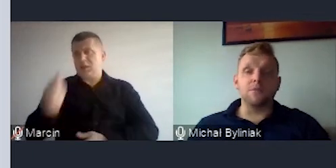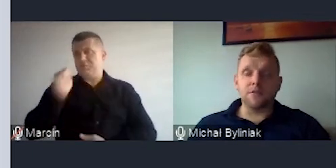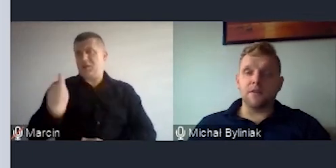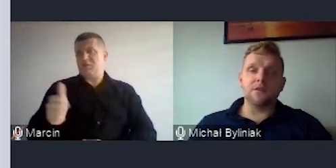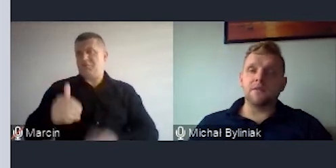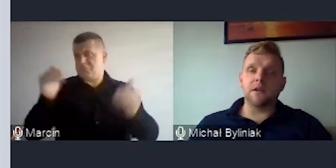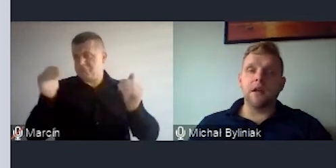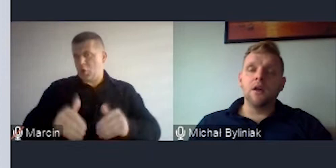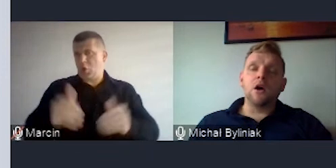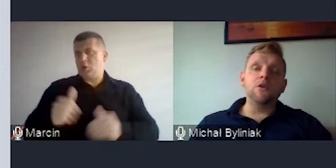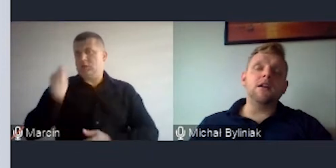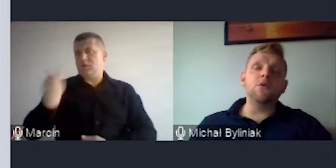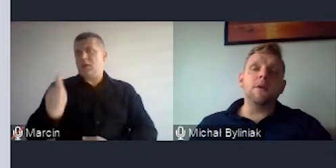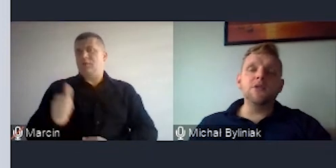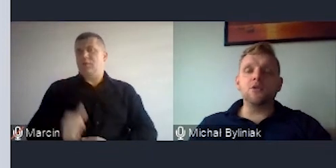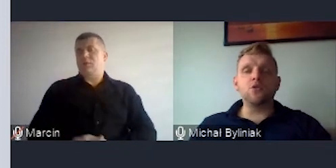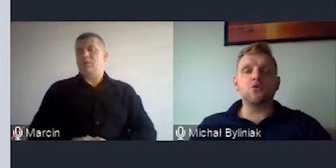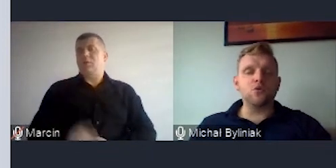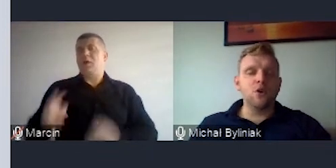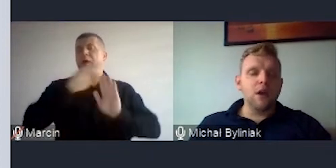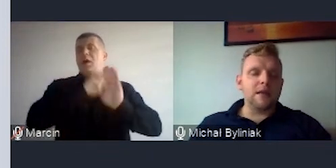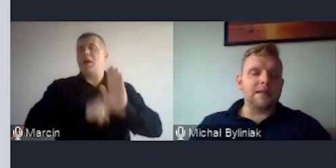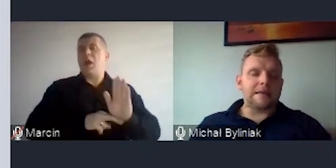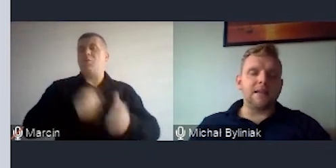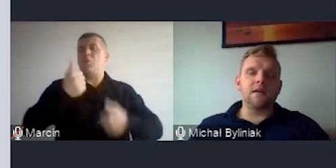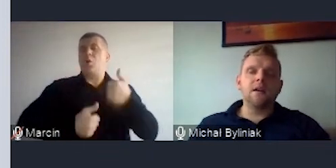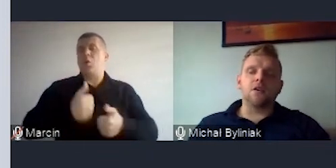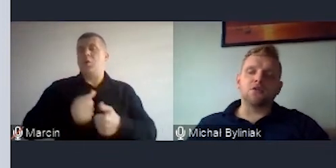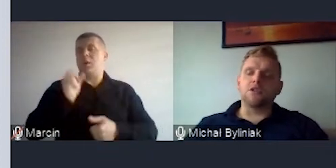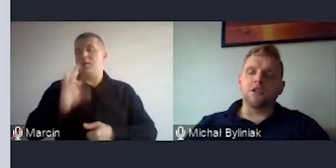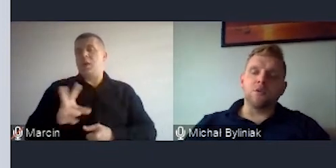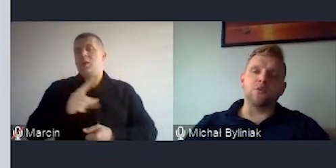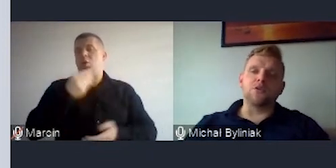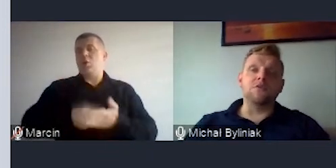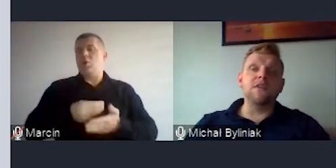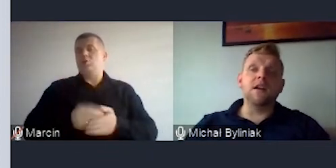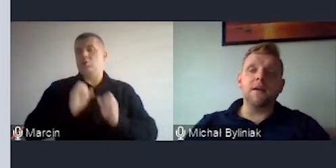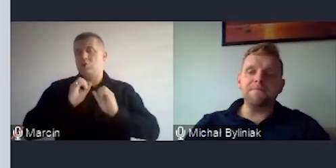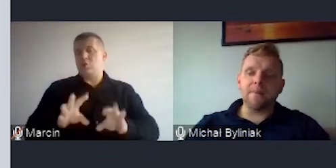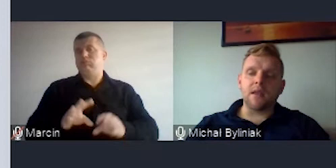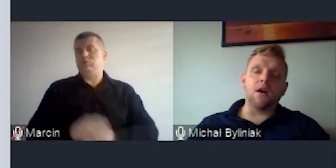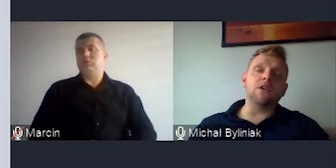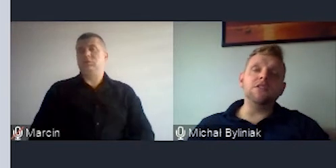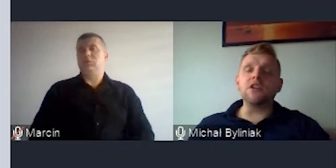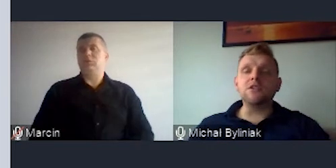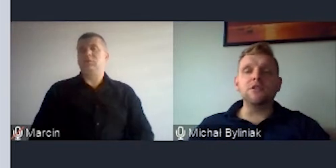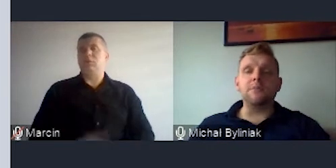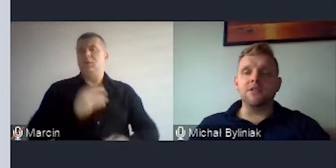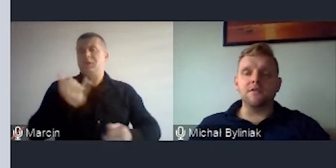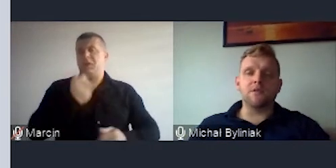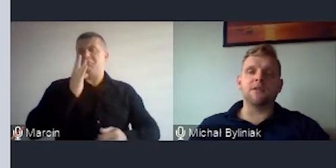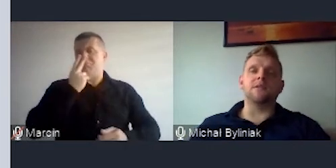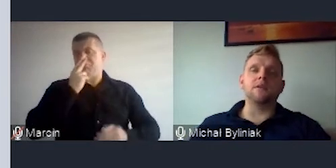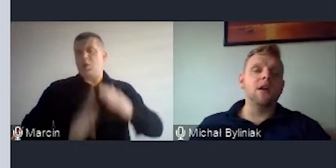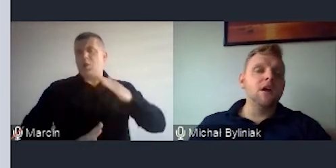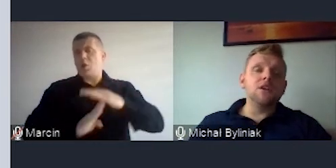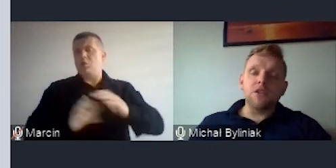może być kwalifikowalna o ile regulamin konkursu takie koszty dopuszcza. Zwykle ogranicza się do tablic informacyjnych.